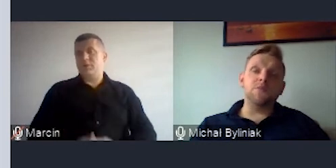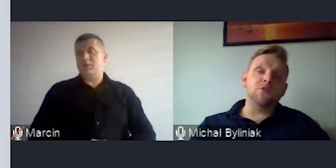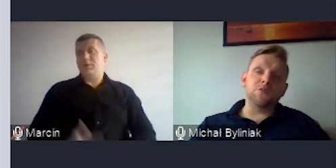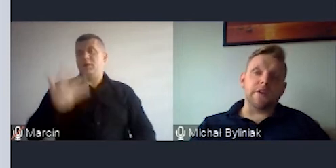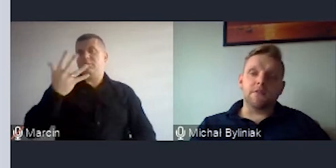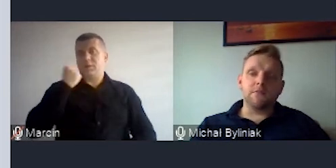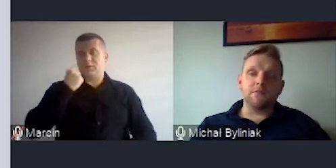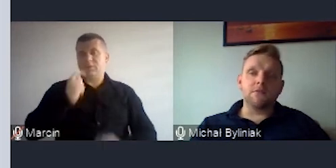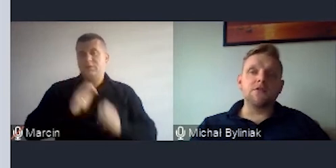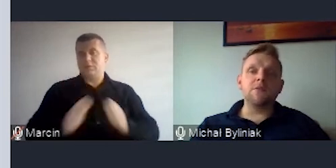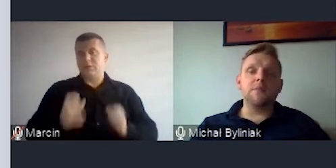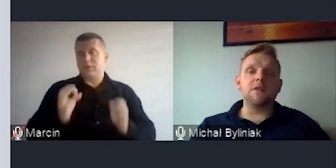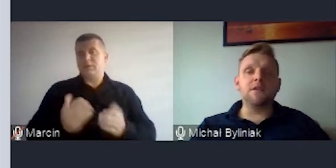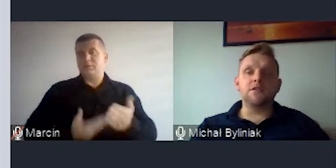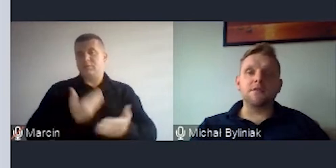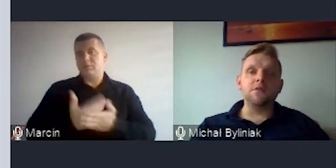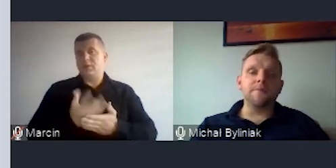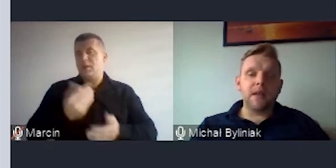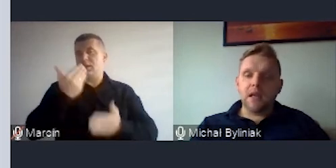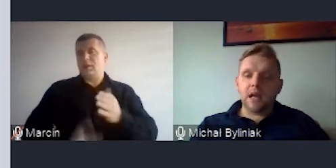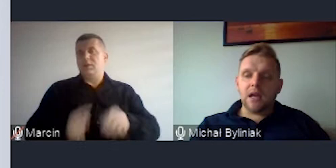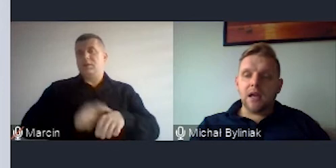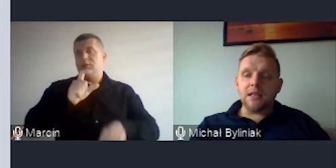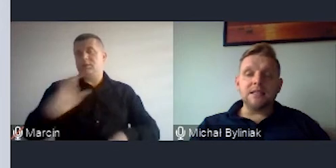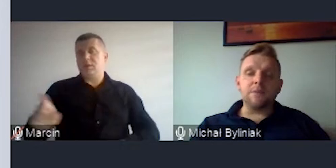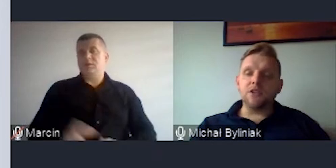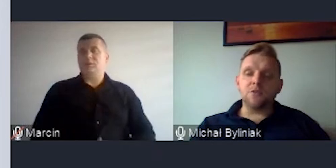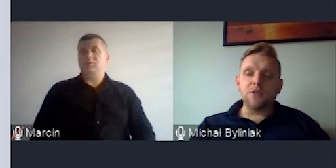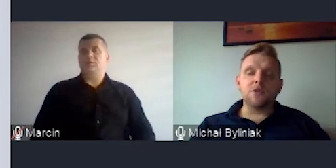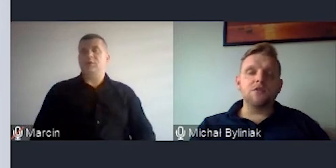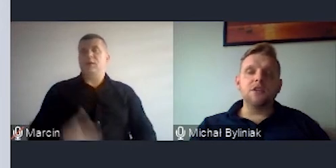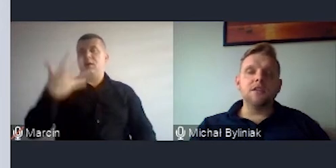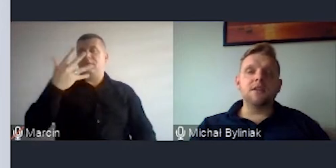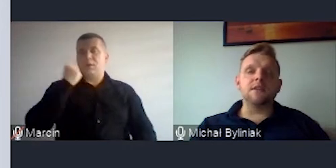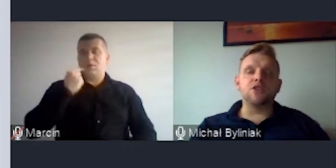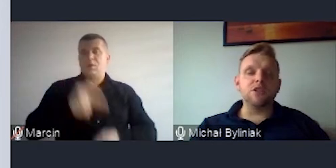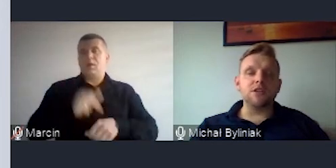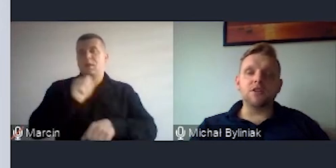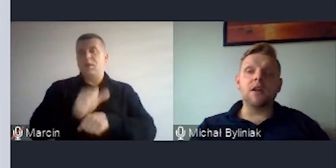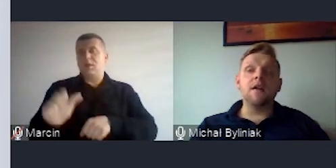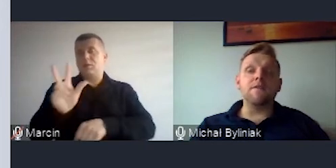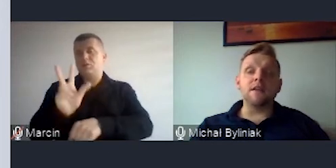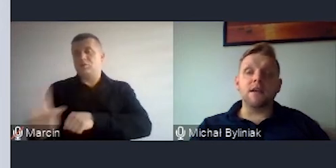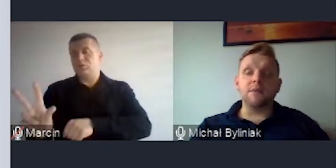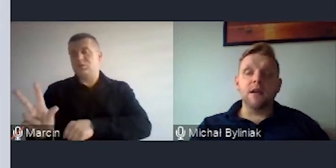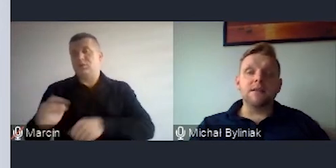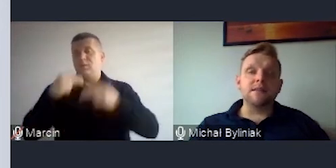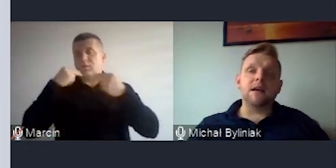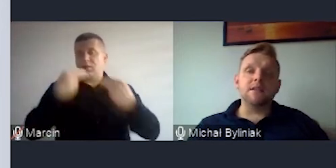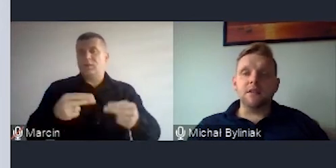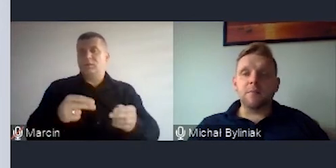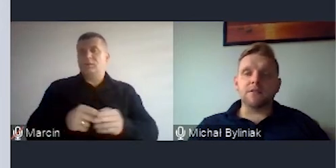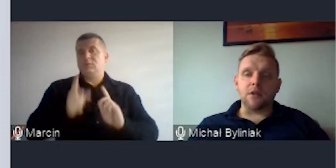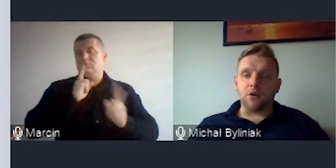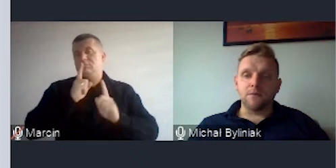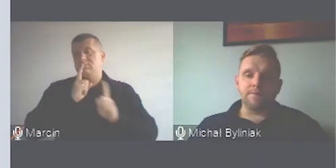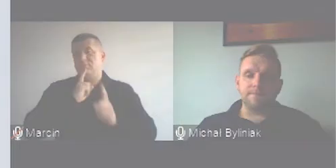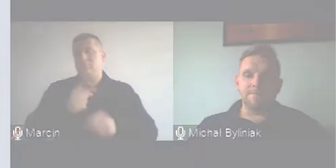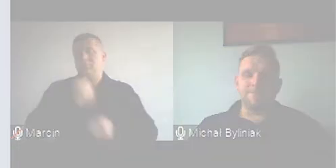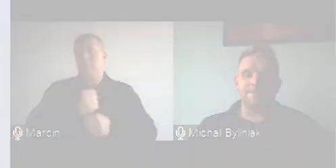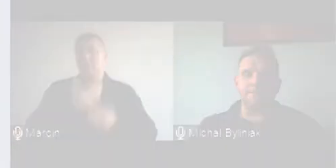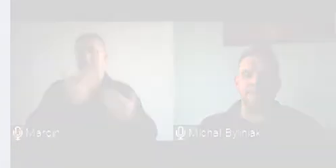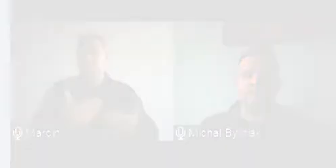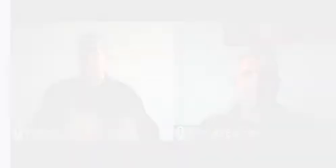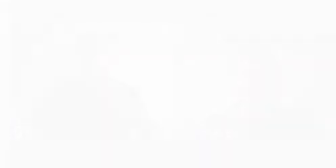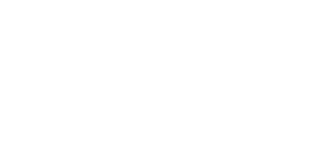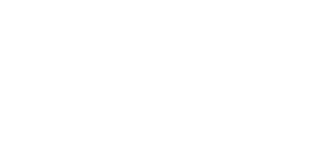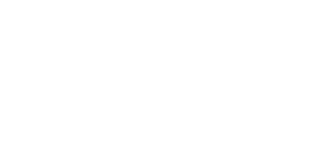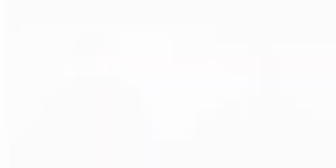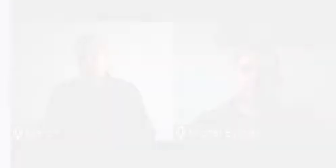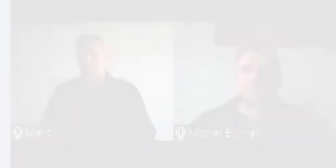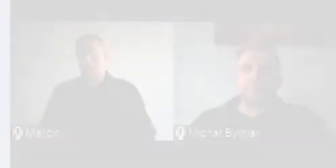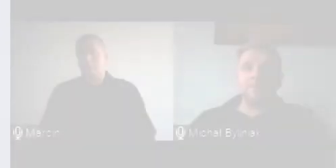Pięć minut przerwy, żeby nie marnować czasu i za pięć minut o godzinie 11:13 wracamy z zagadnieniem personelu.